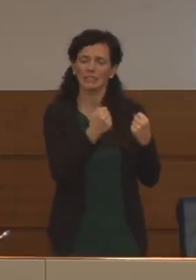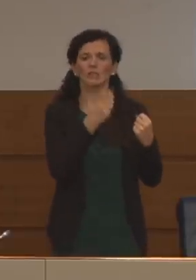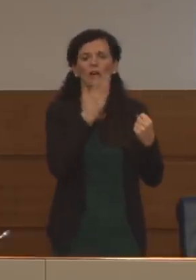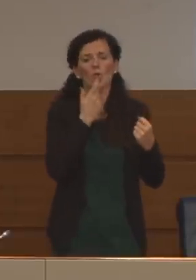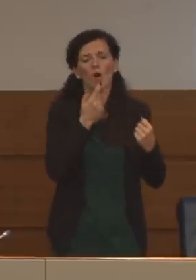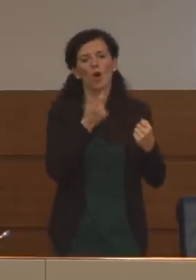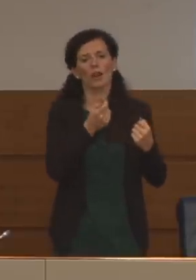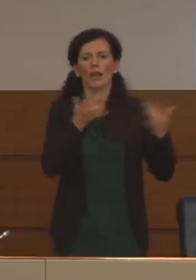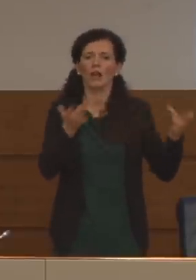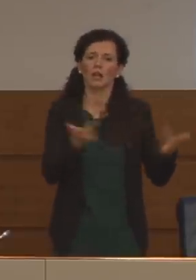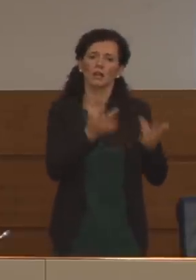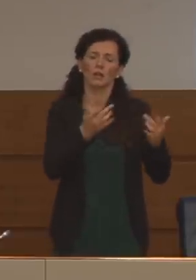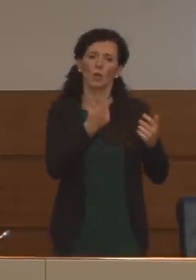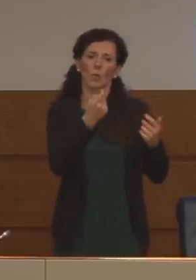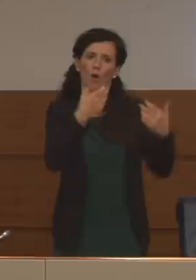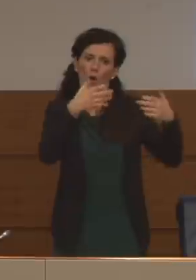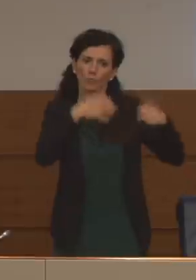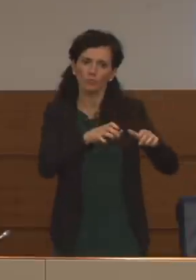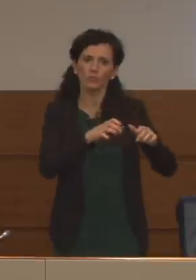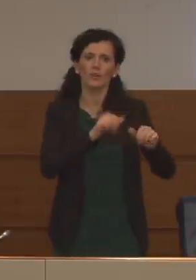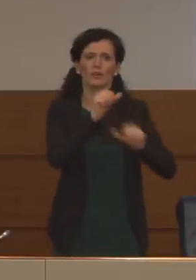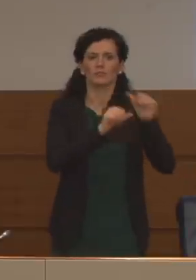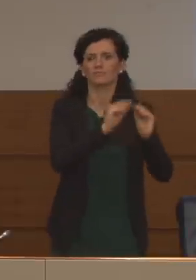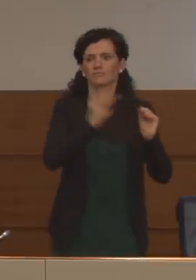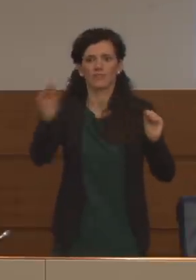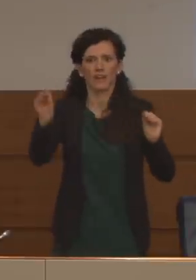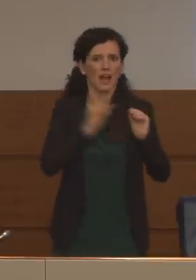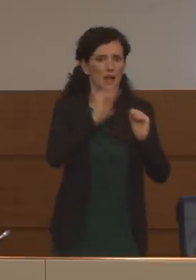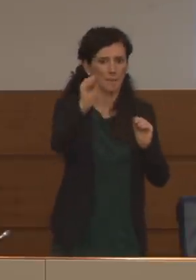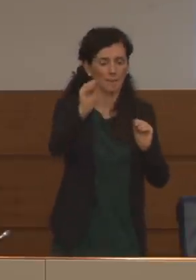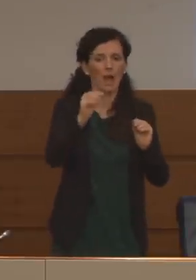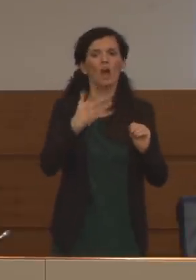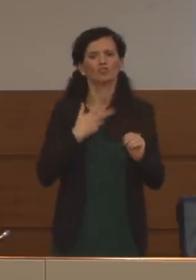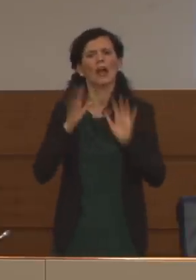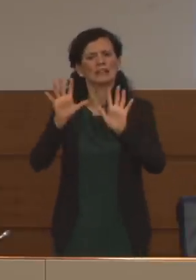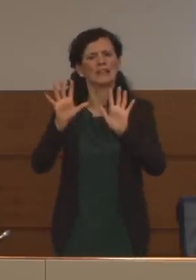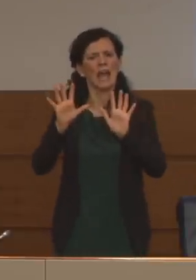disponiamo ancora di alcune decine di unità di terapia intensiva in tutta Italia